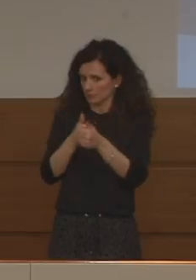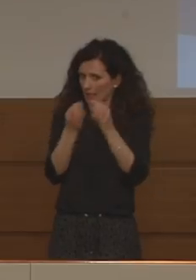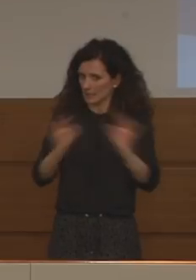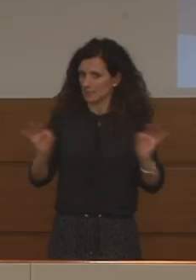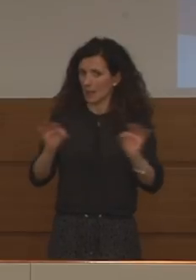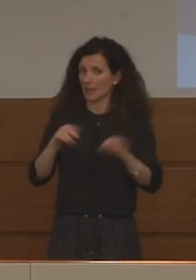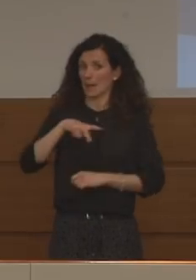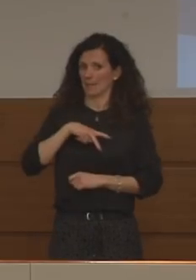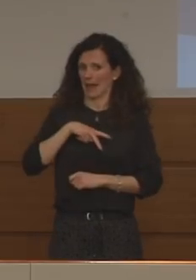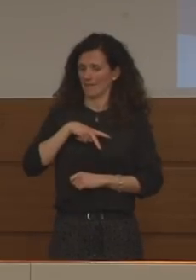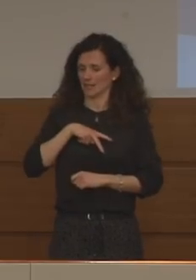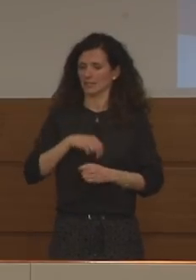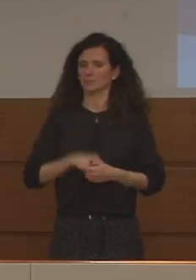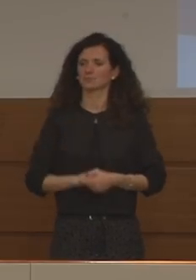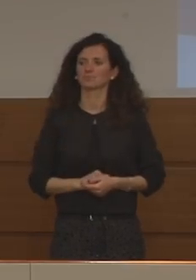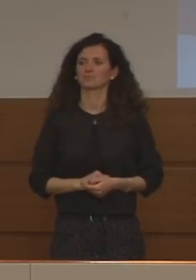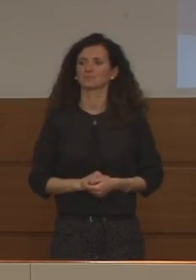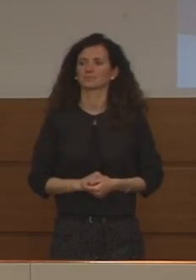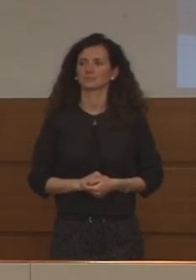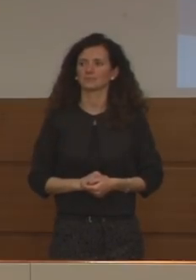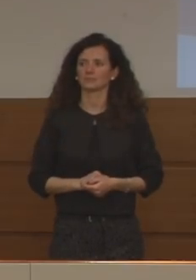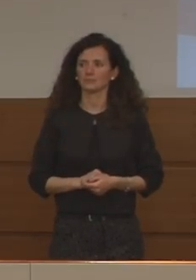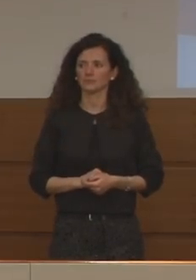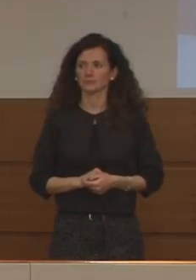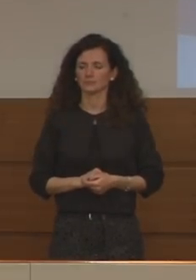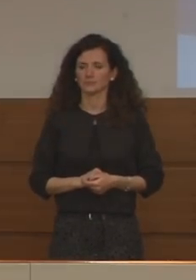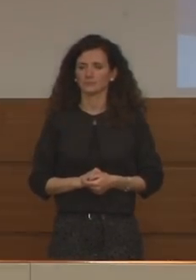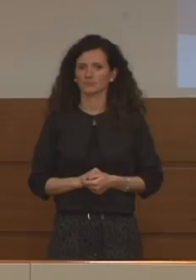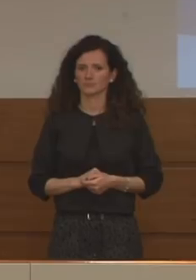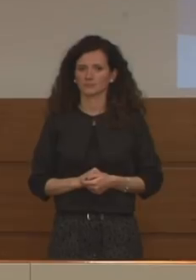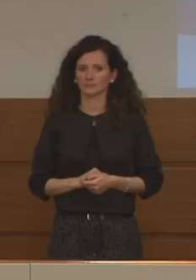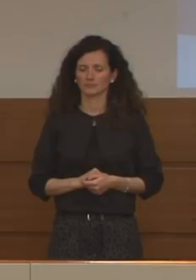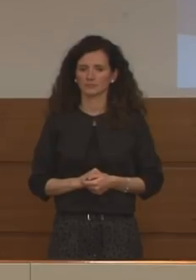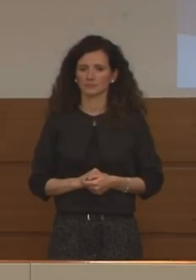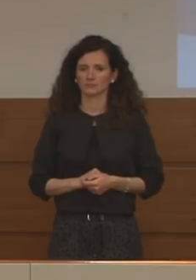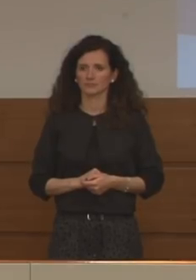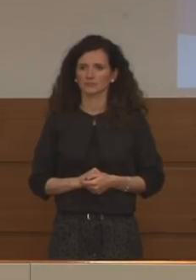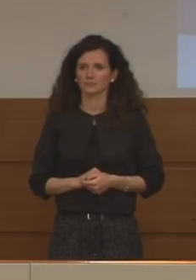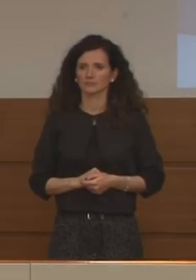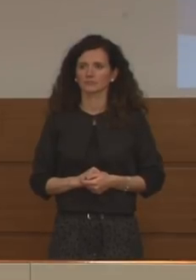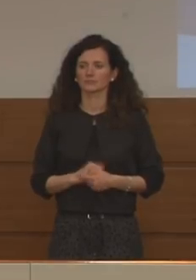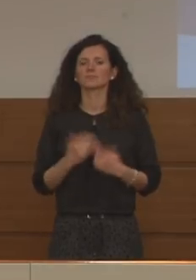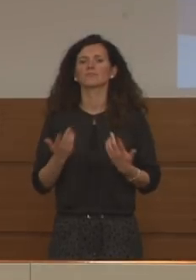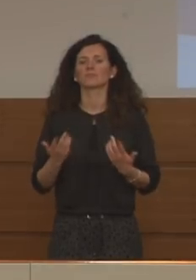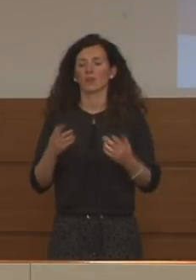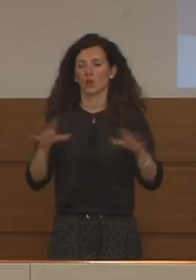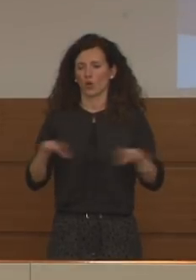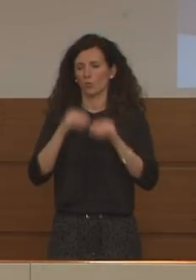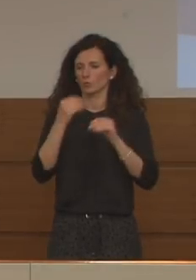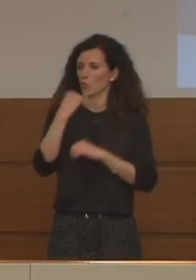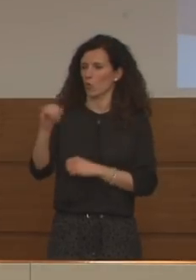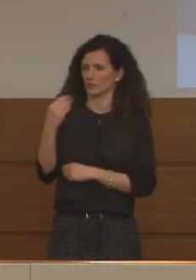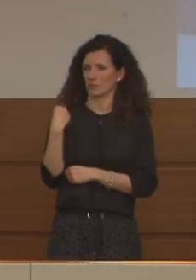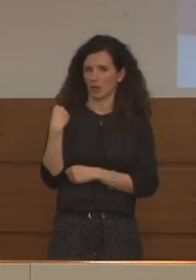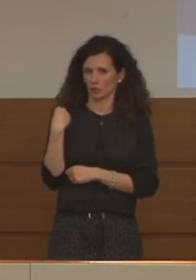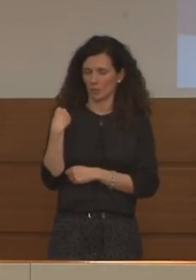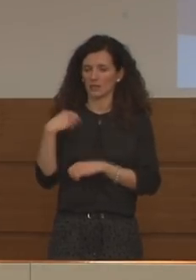Allora parto dall'ultima cosa, perché sì ci sono i Ministri Speranza, Pisano, anzi,